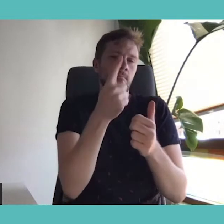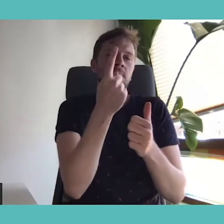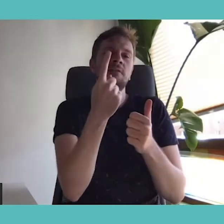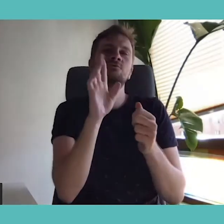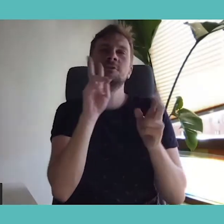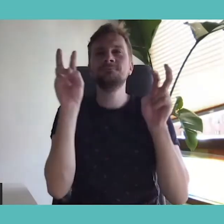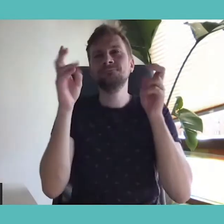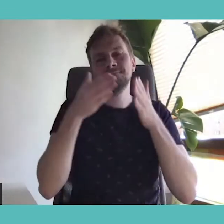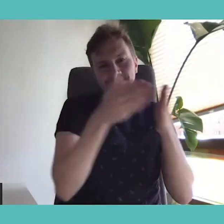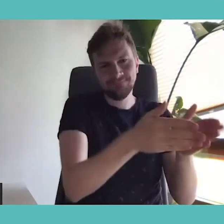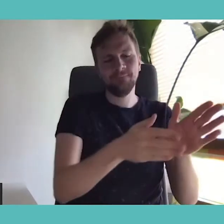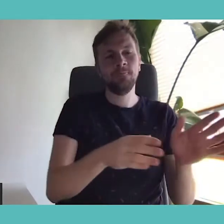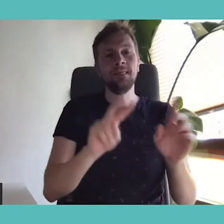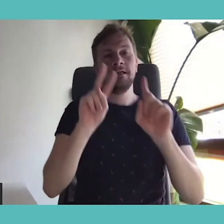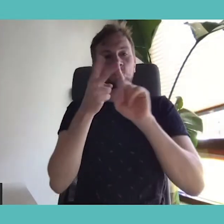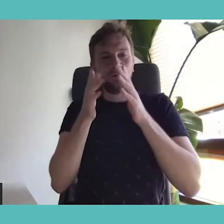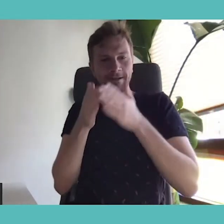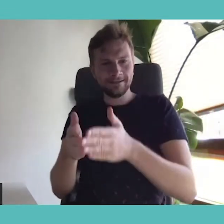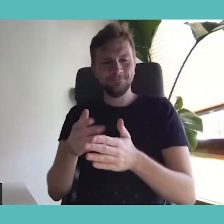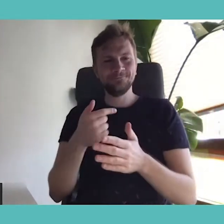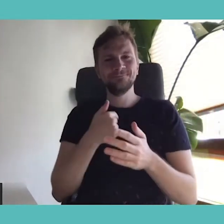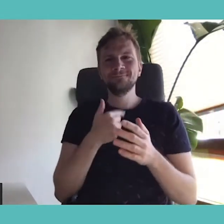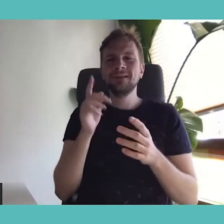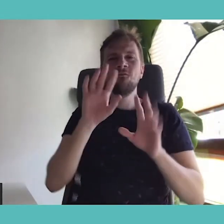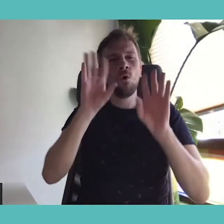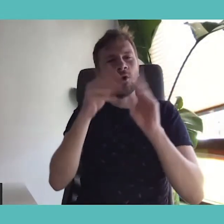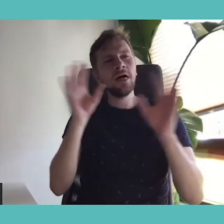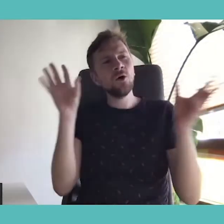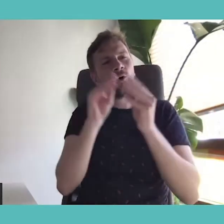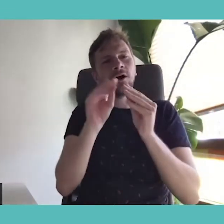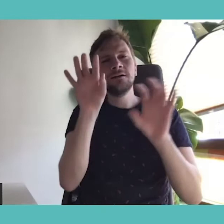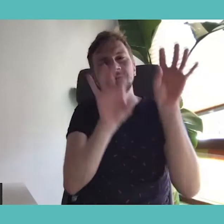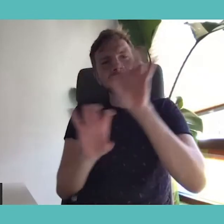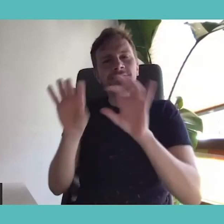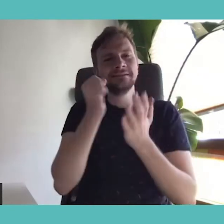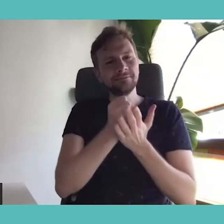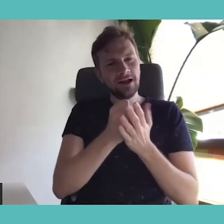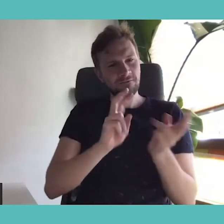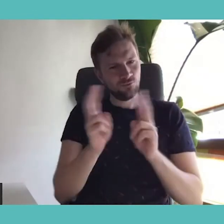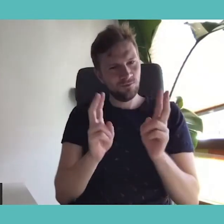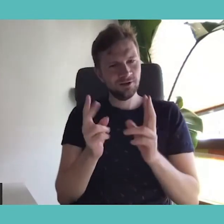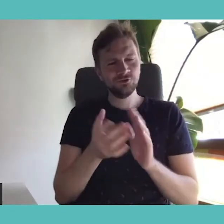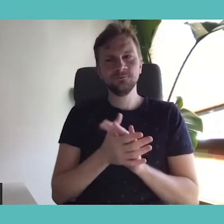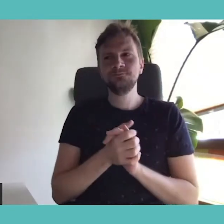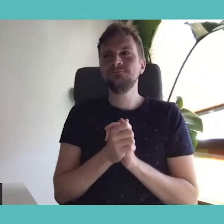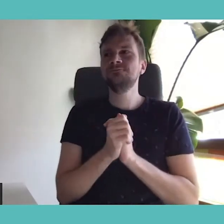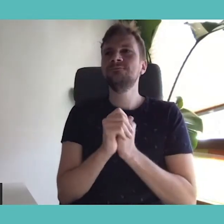Drugi cel tej kampanii wynikał z moich obserwacji w kwestii tłumaczeń.